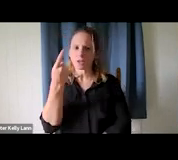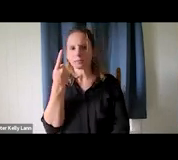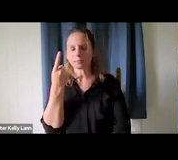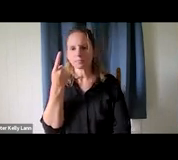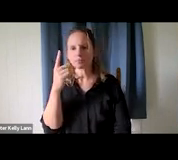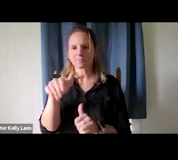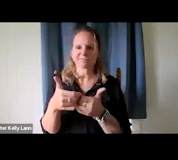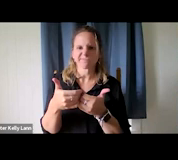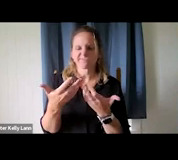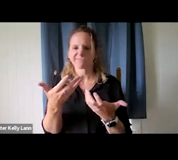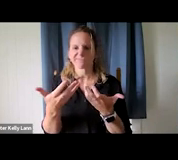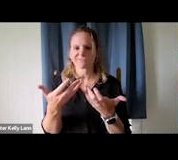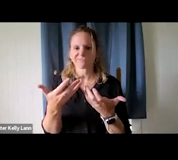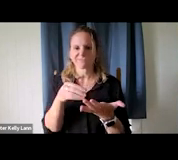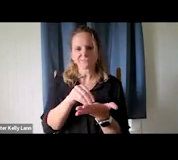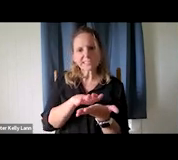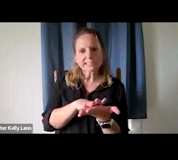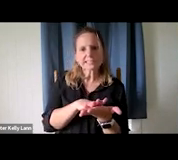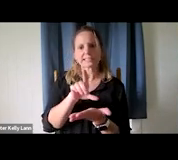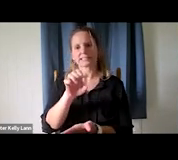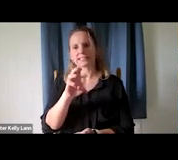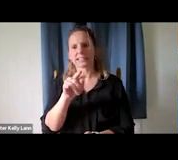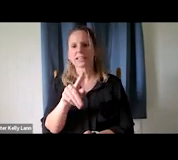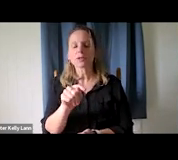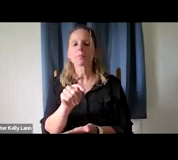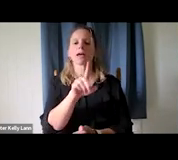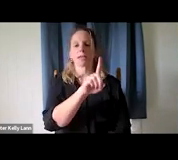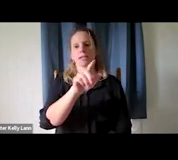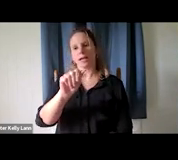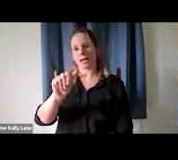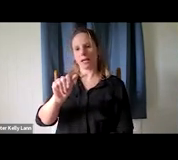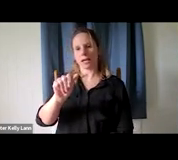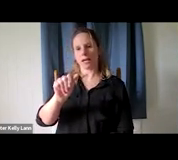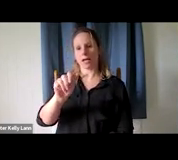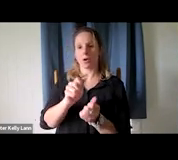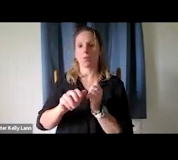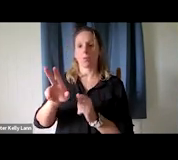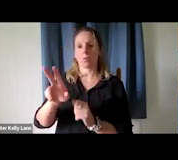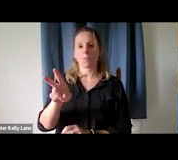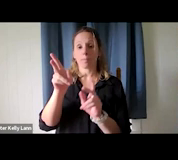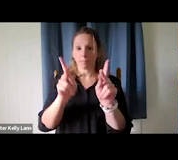y documentar la DAA con los solicitantes con los que trabajan.